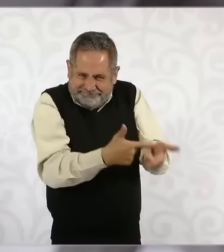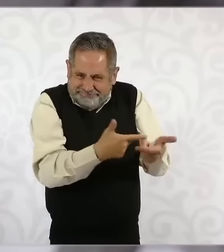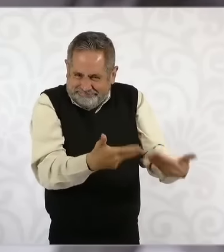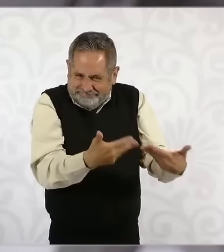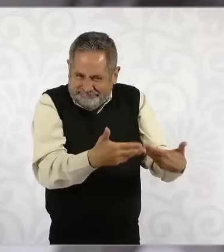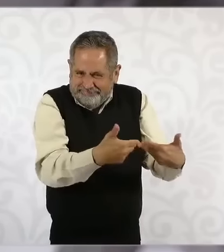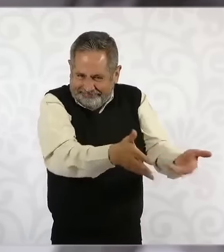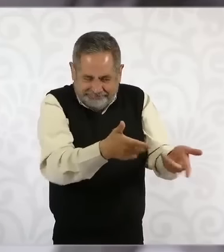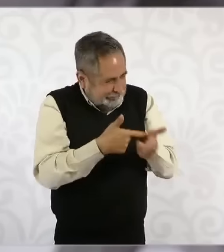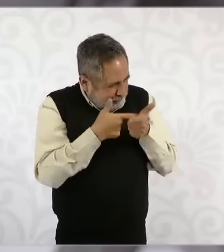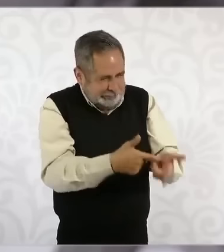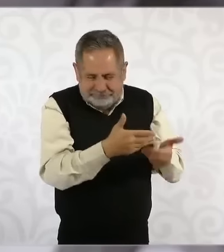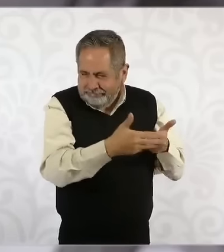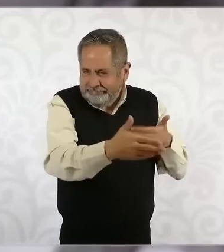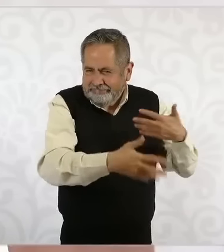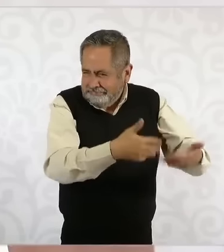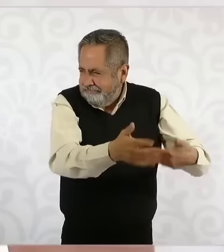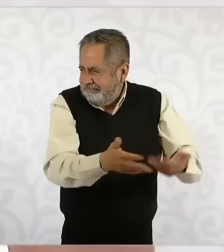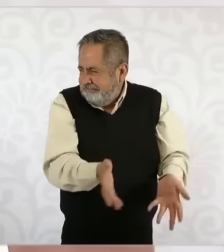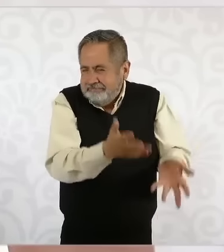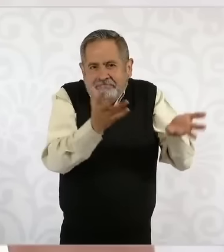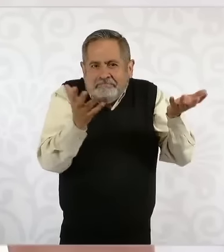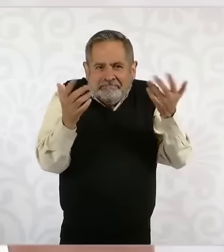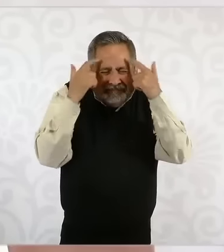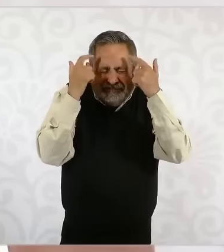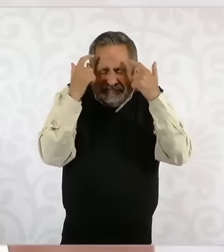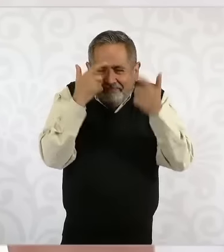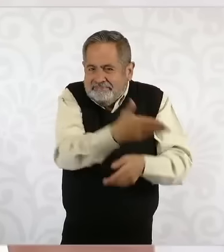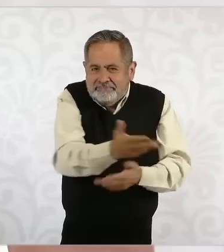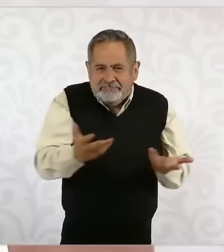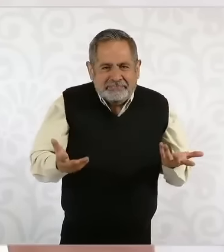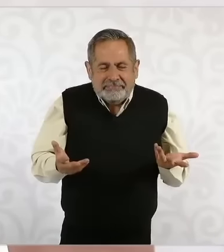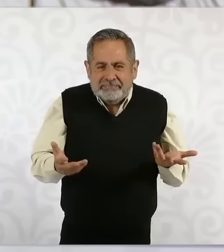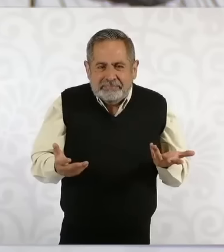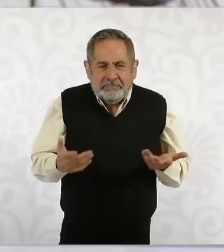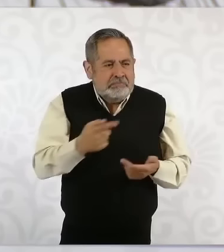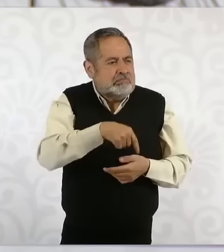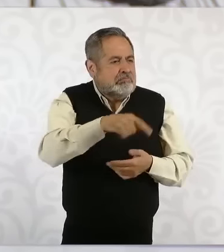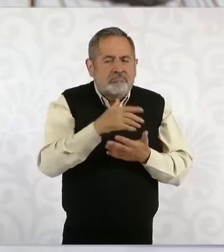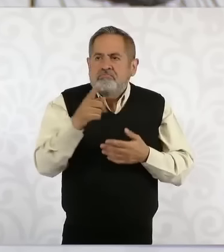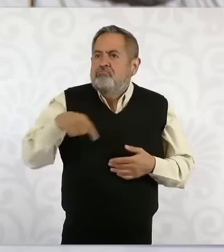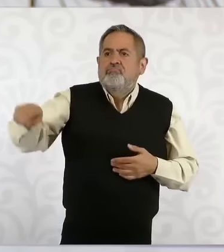Síganle la verdad, porque cada vez van a tener menos apoyo.